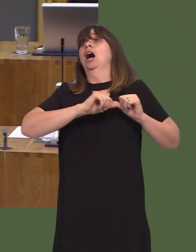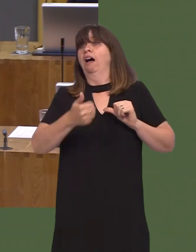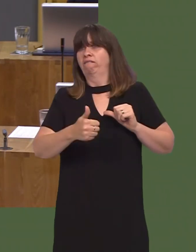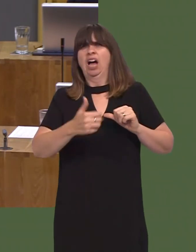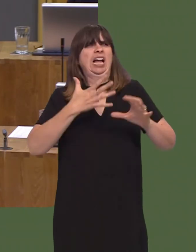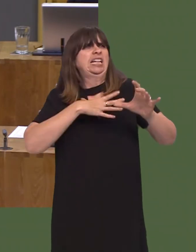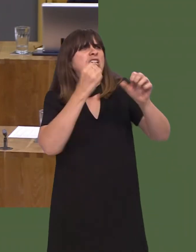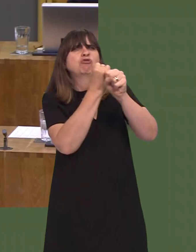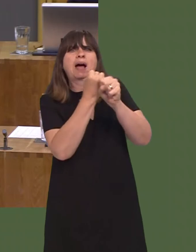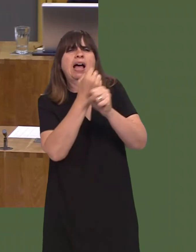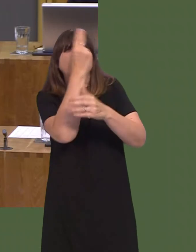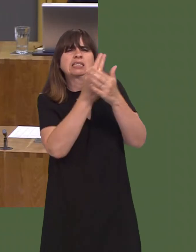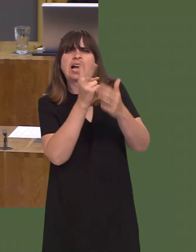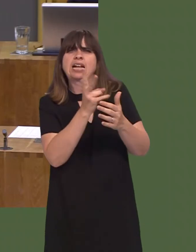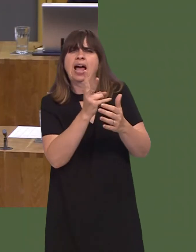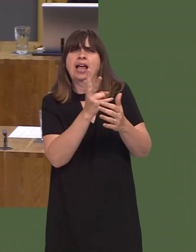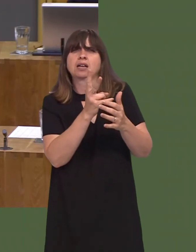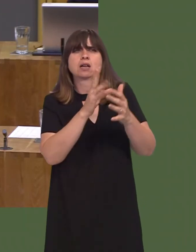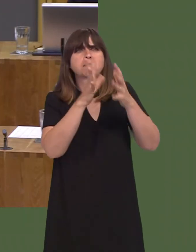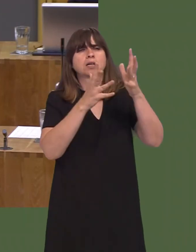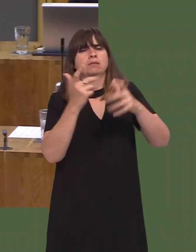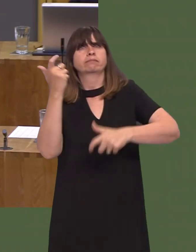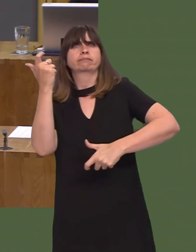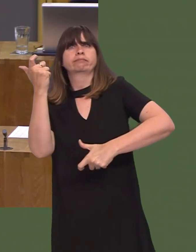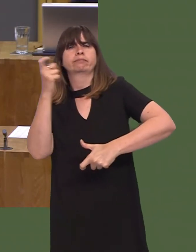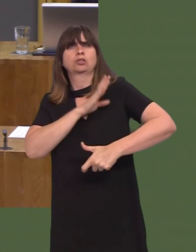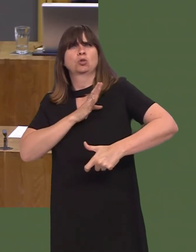briodol. So, felly, os oes yna rai ar Ynys MÙn, maeín hollbwysig ein bod niín gwybod